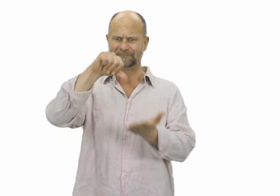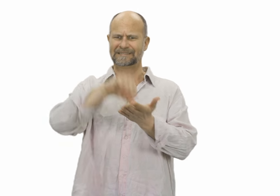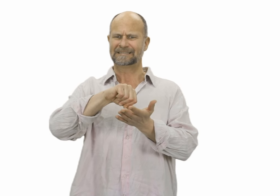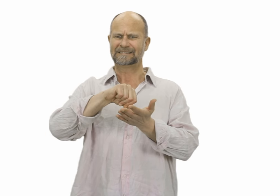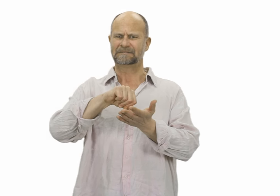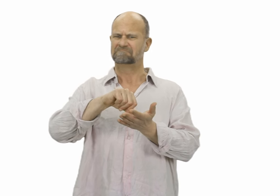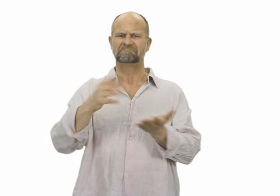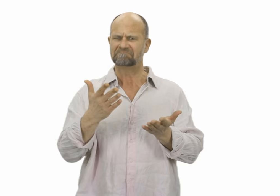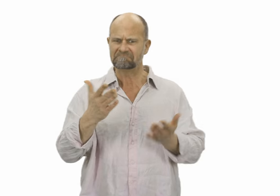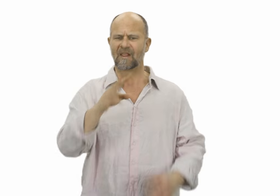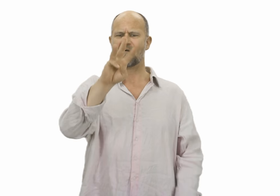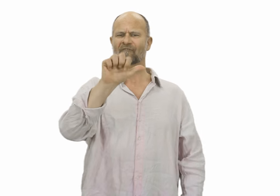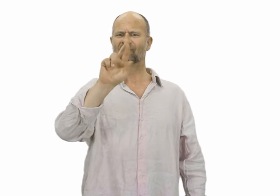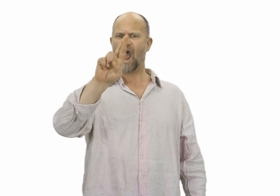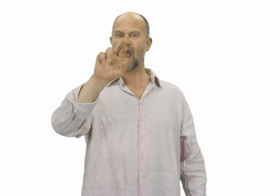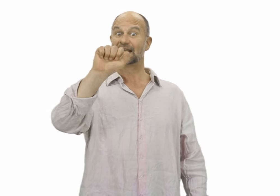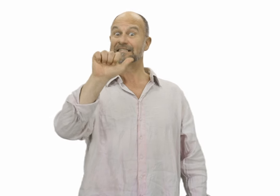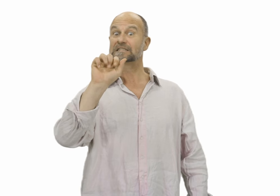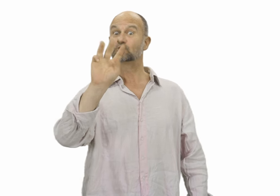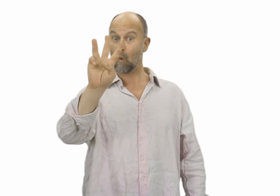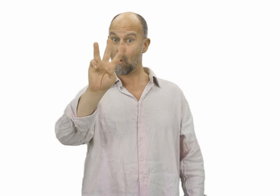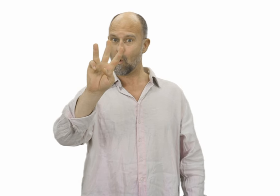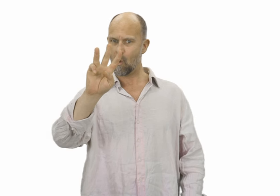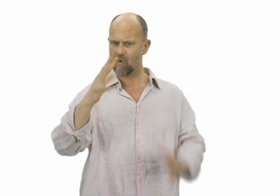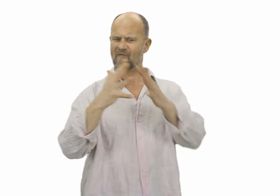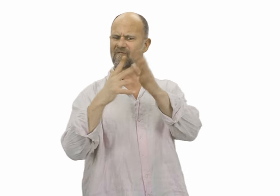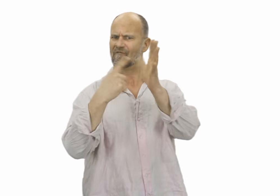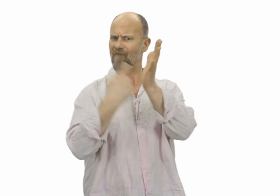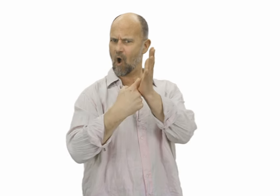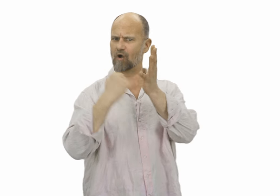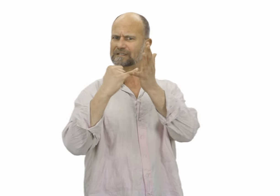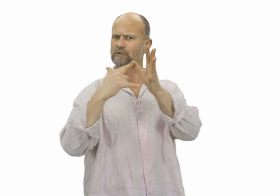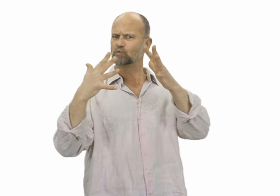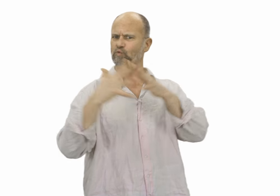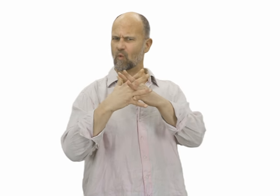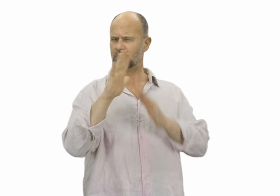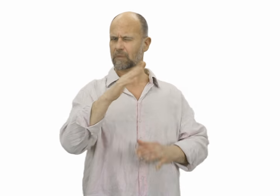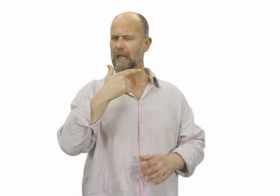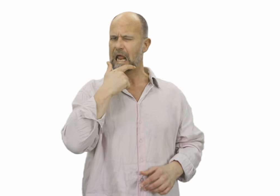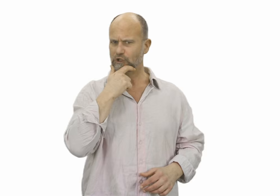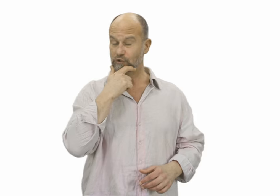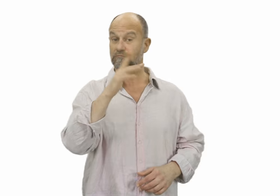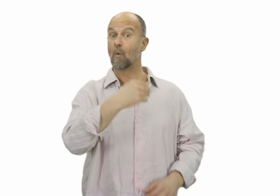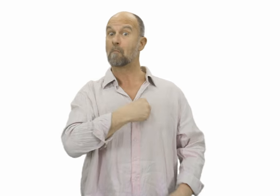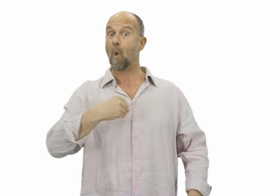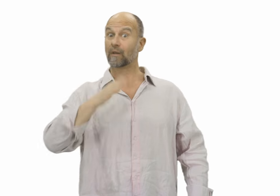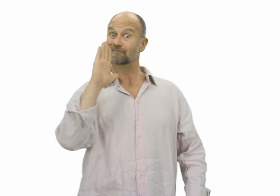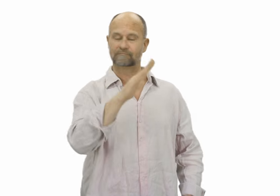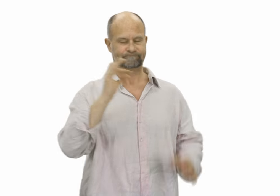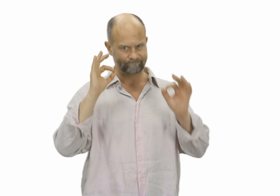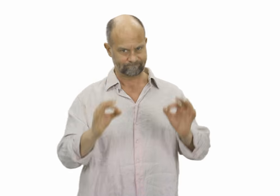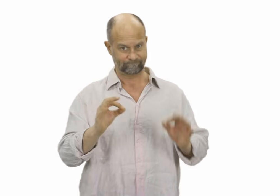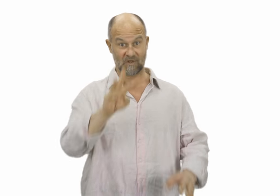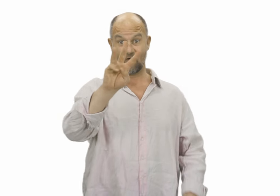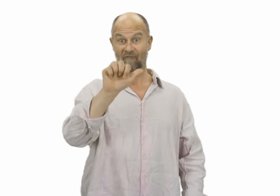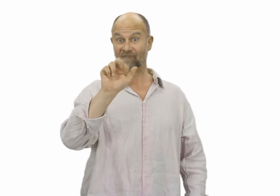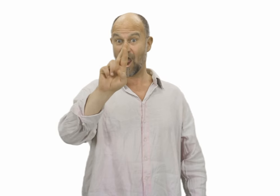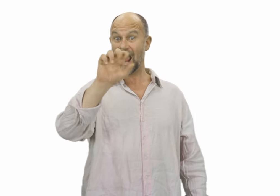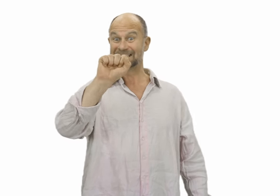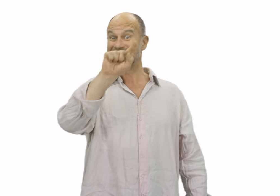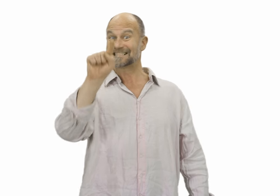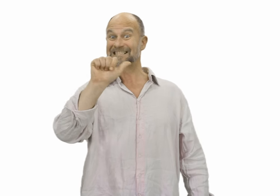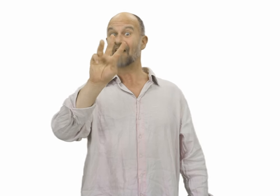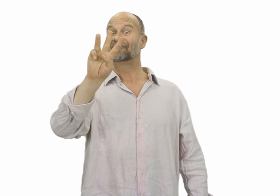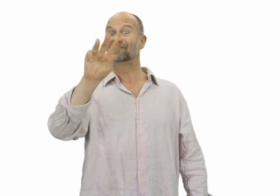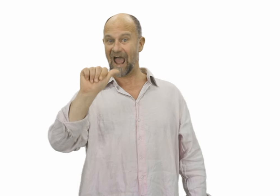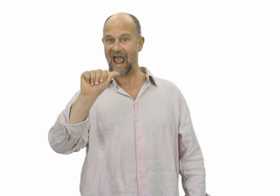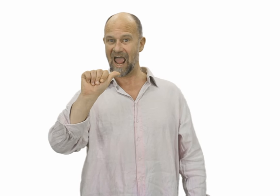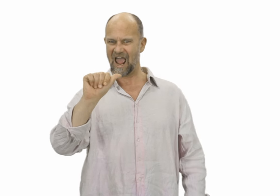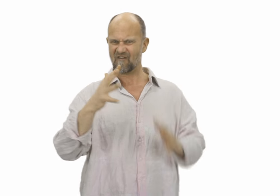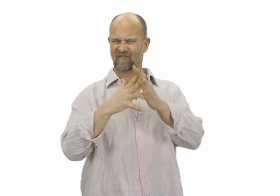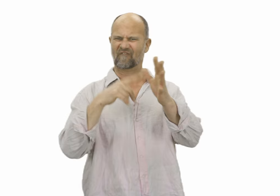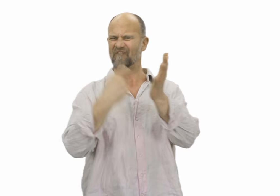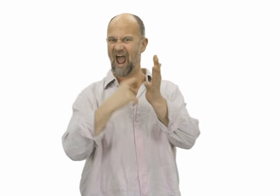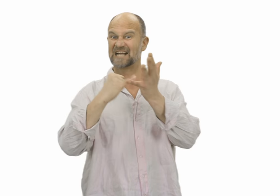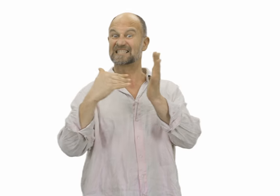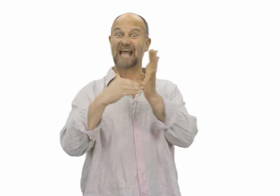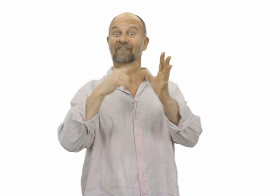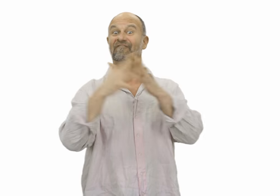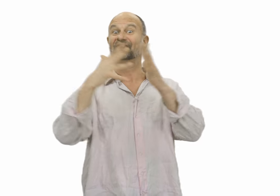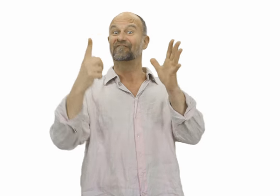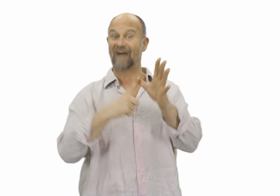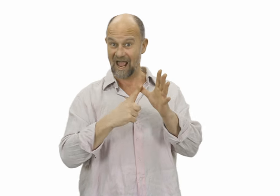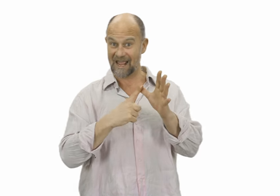Genauer: Die Stadt WARSAW (Warschau). Das ist Englisch, auf Polnisch heisst sie: WARSZAWA.